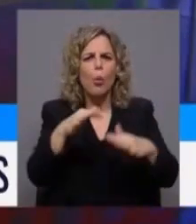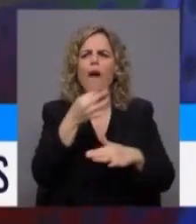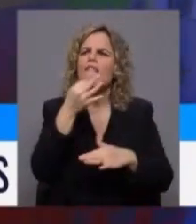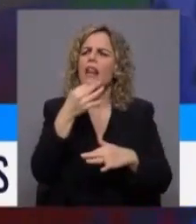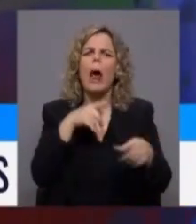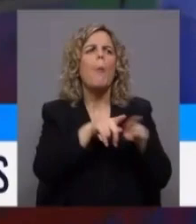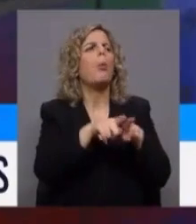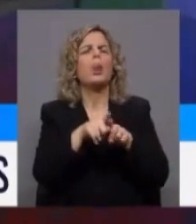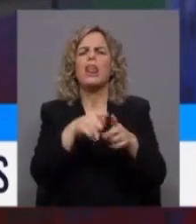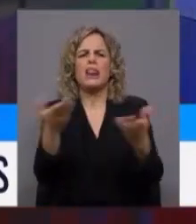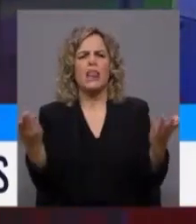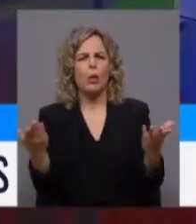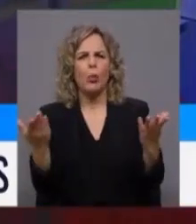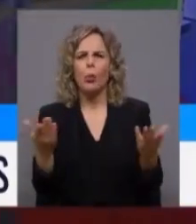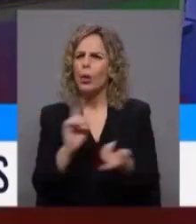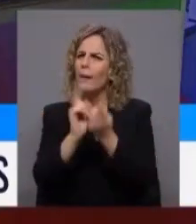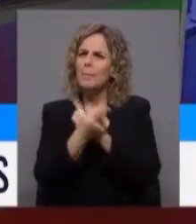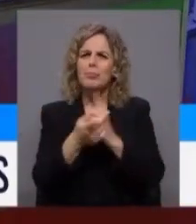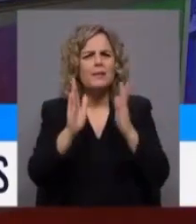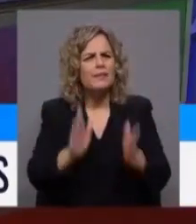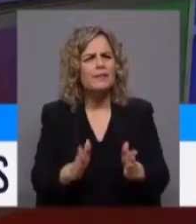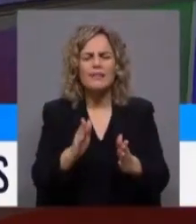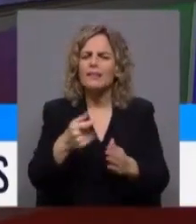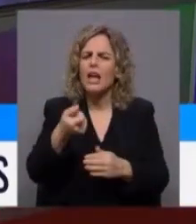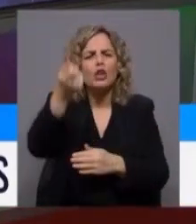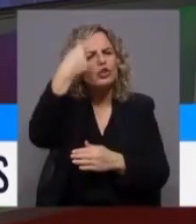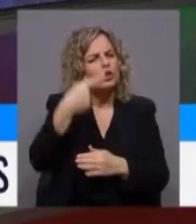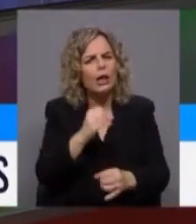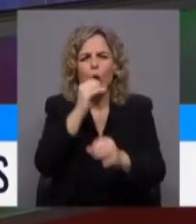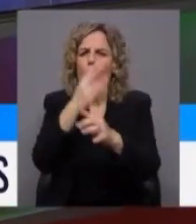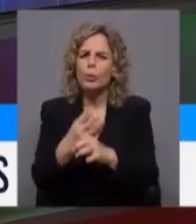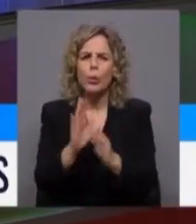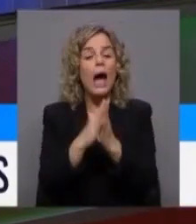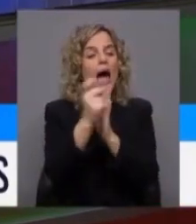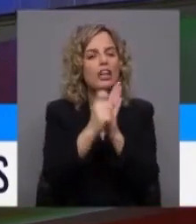trazer outra história para estas eleições. Uma agenda cidadã a que a política tem que dar